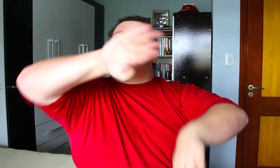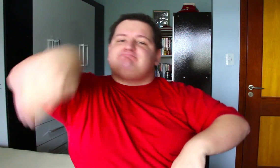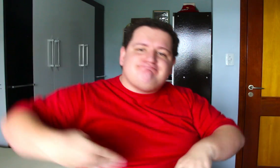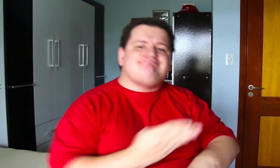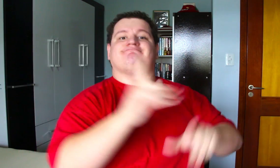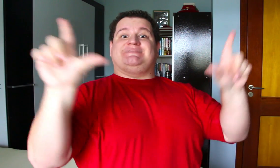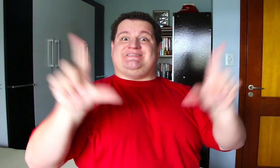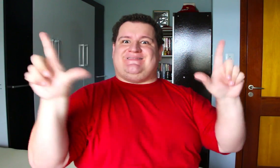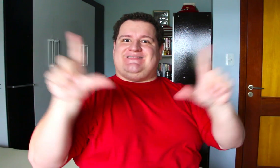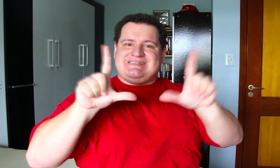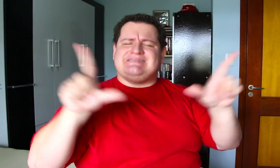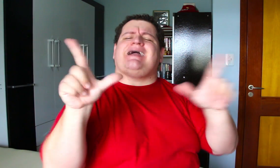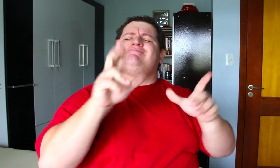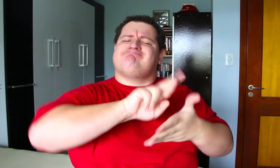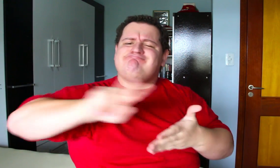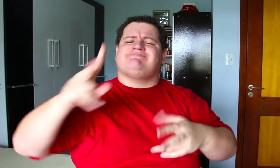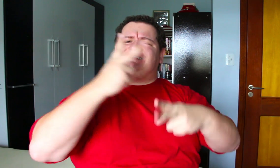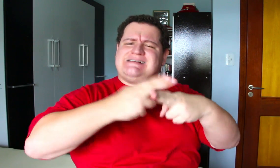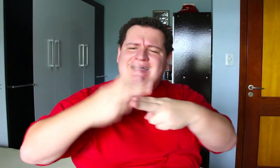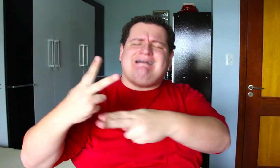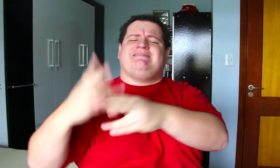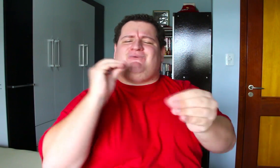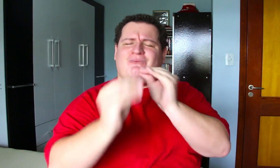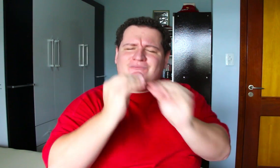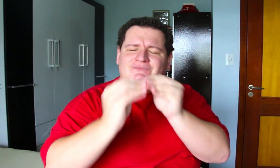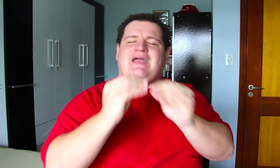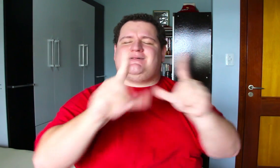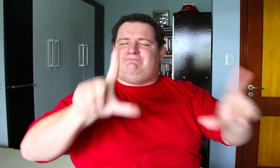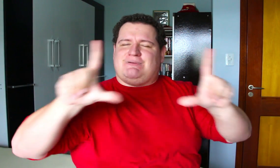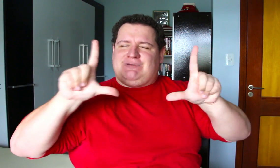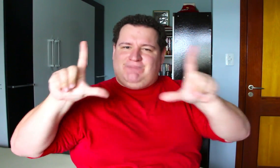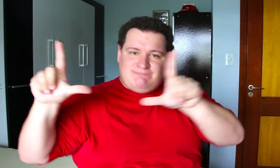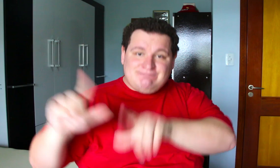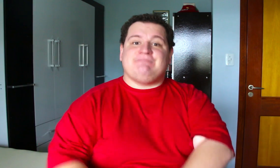Depois partiu para a televisão participando nas séries e novelas.